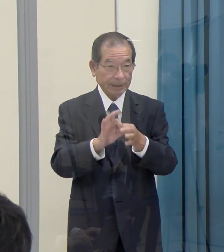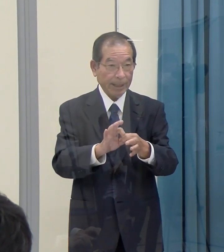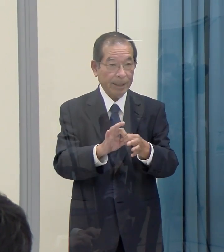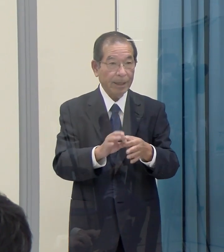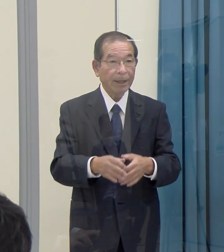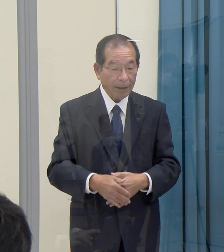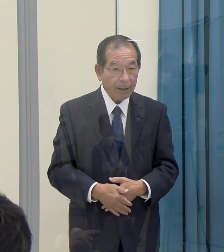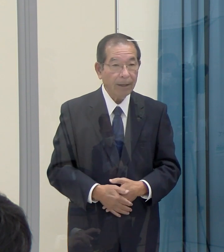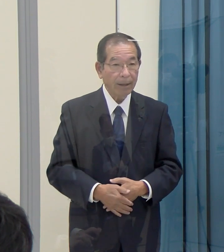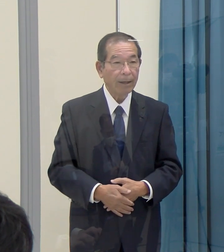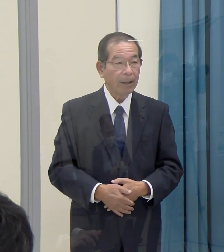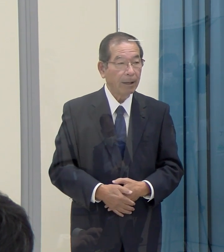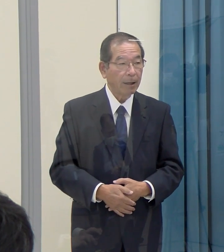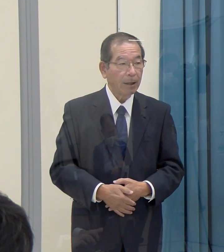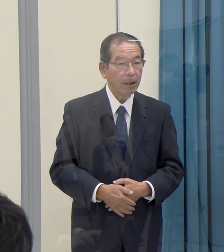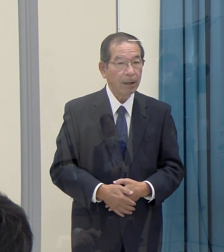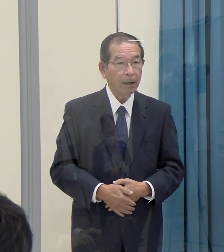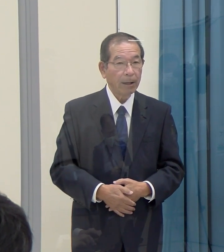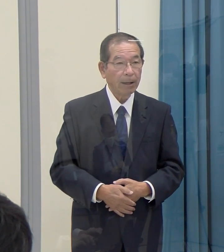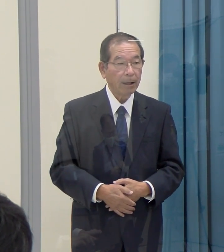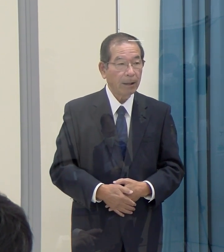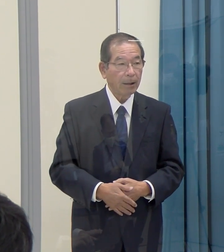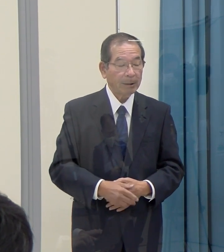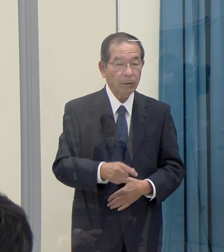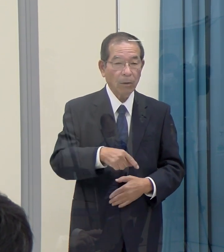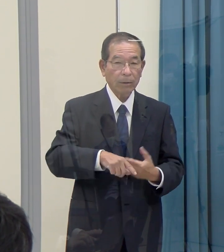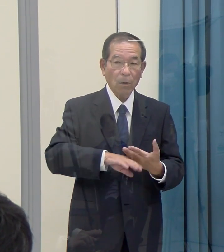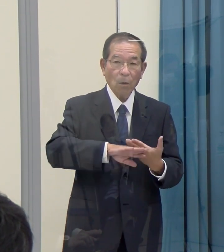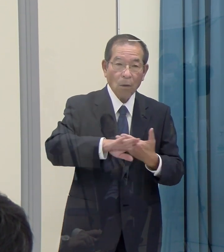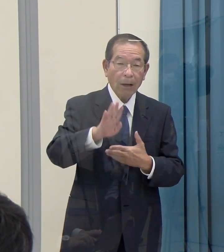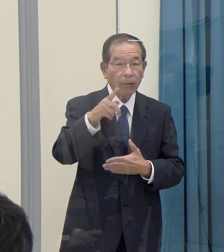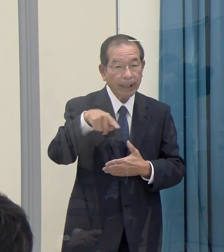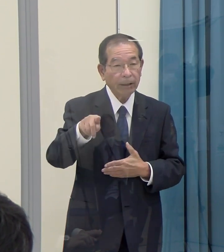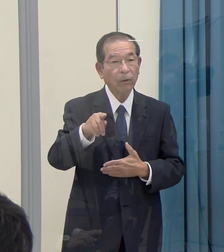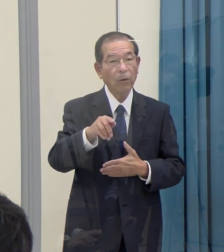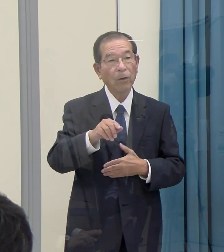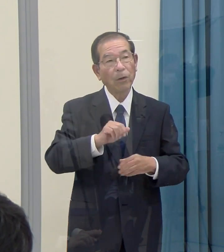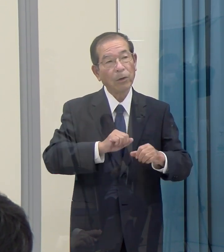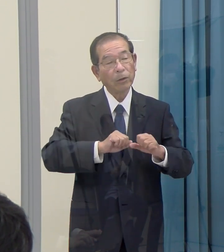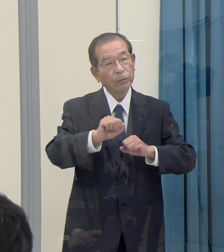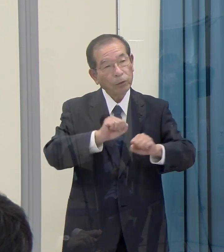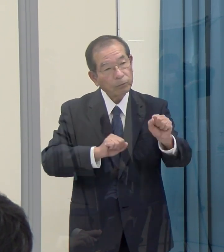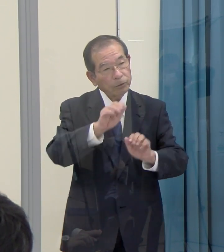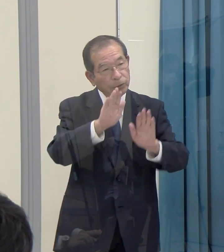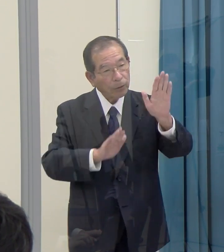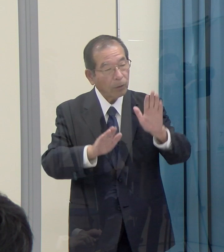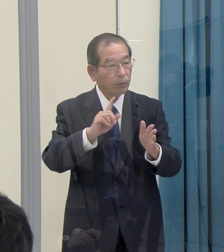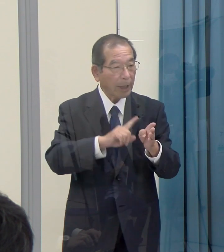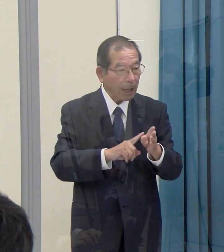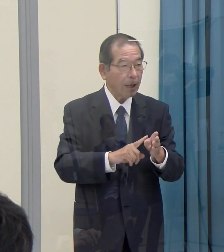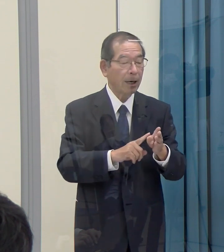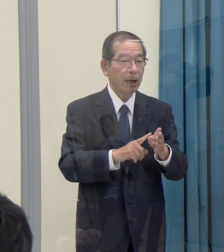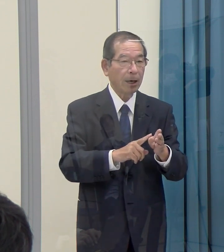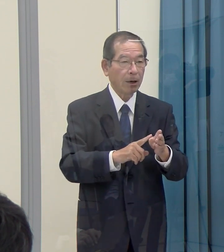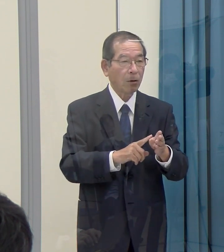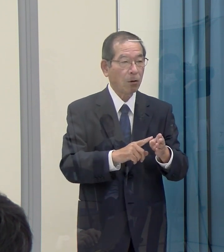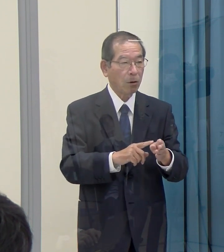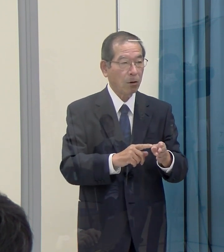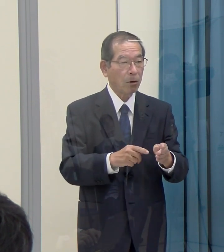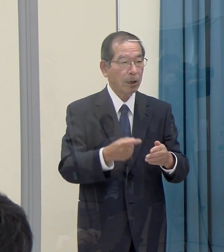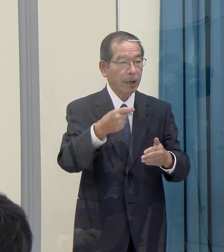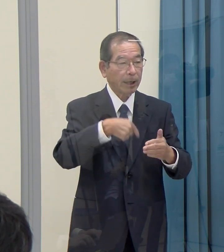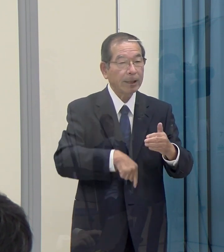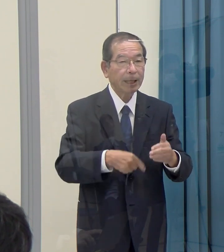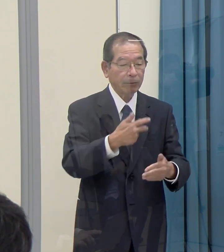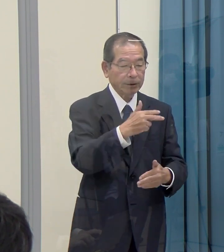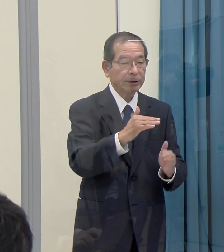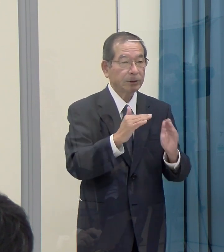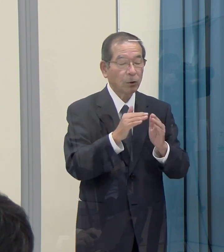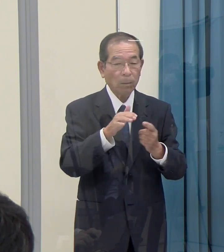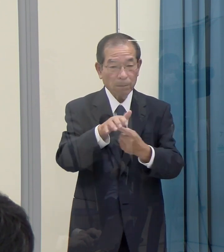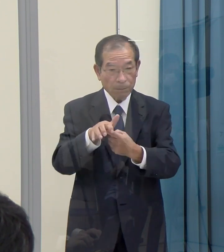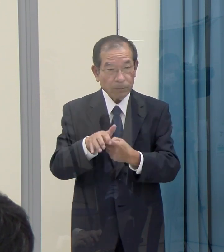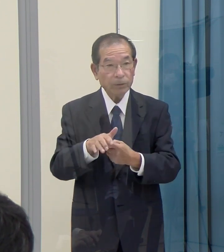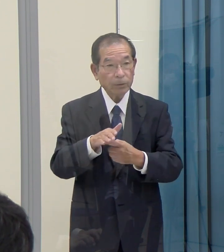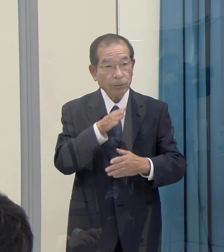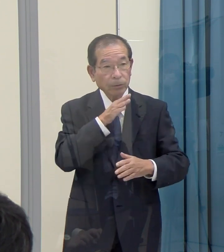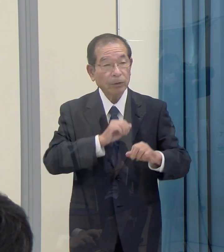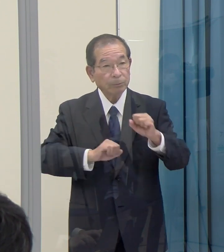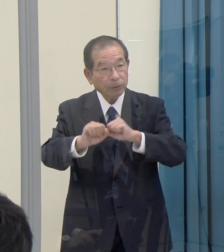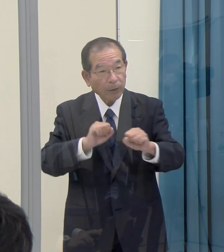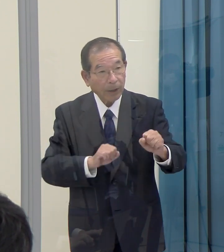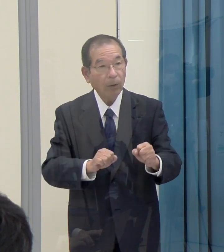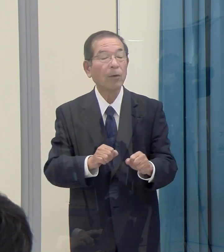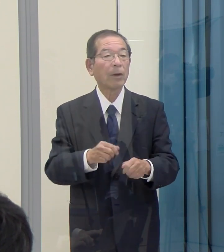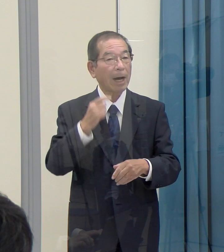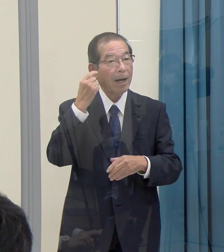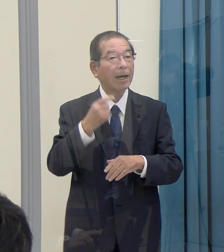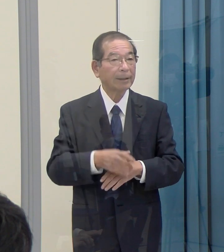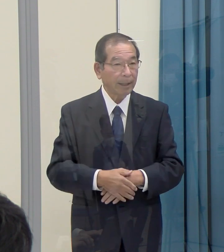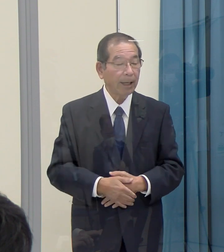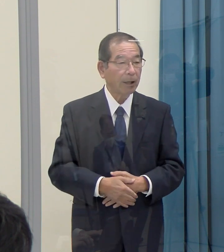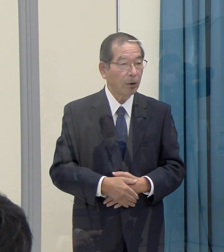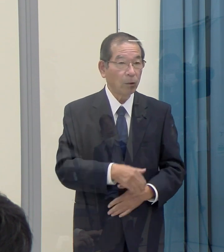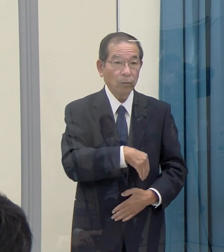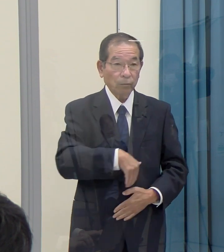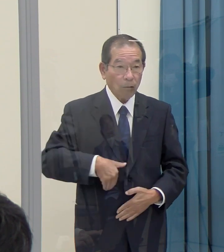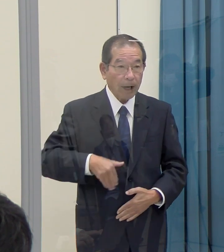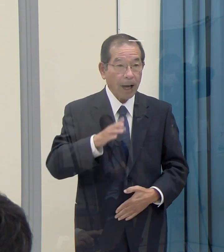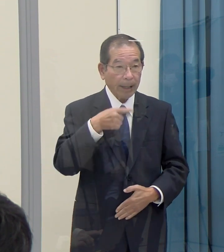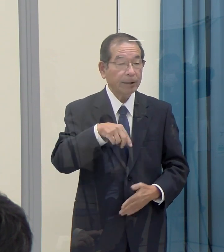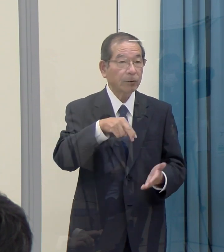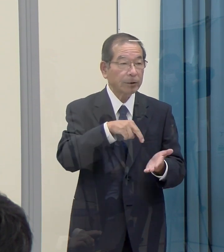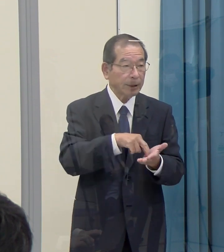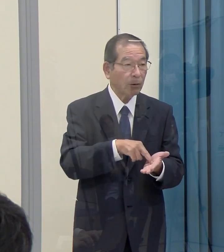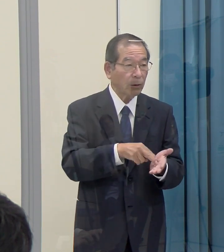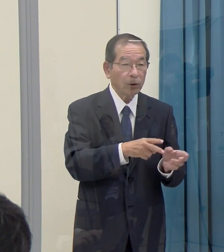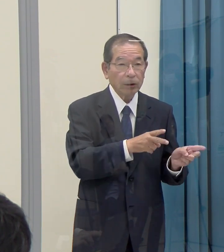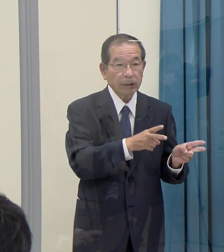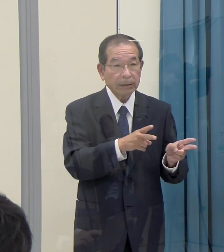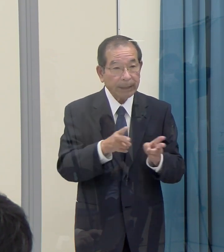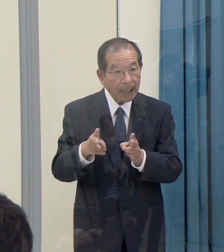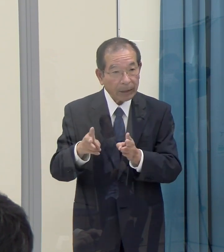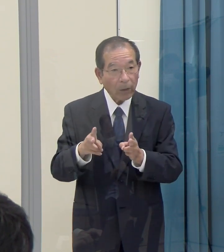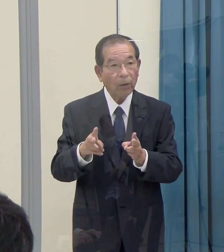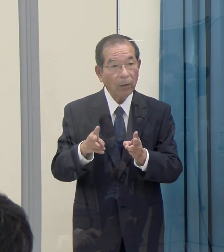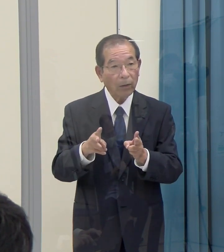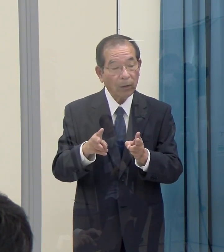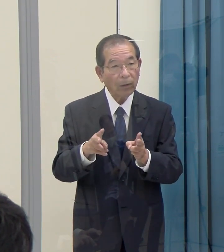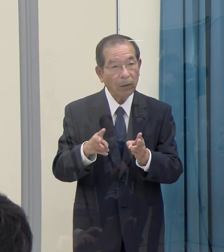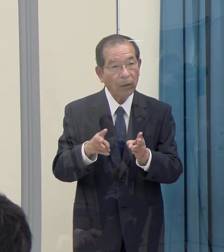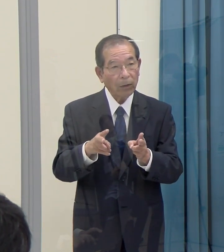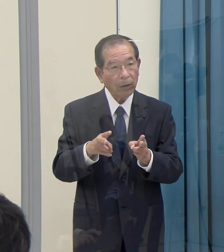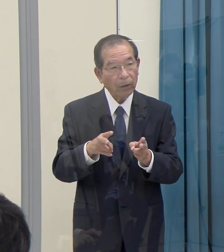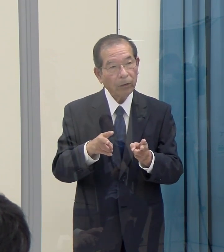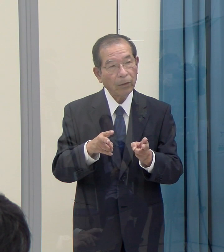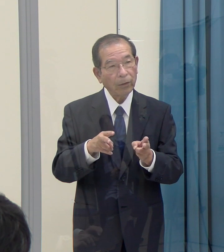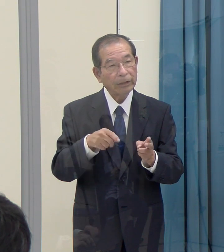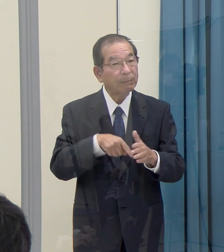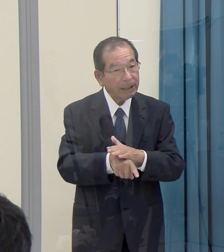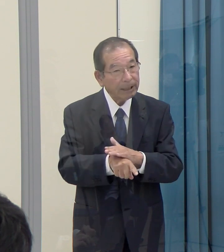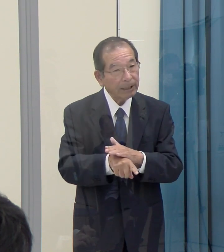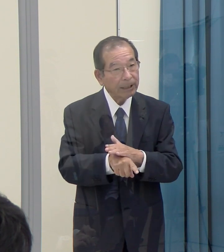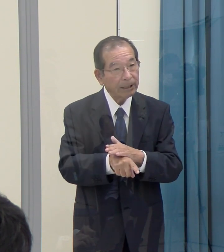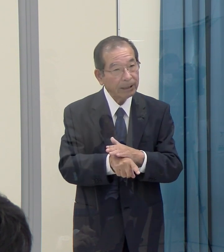１点目は、他県の取組状況や県内の市町村の取組状況などを踏まえて、福岡県がこの制度を行う独自性や意義付けについて、お願いします。